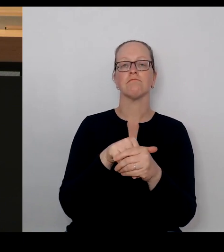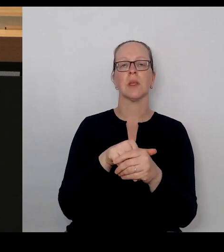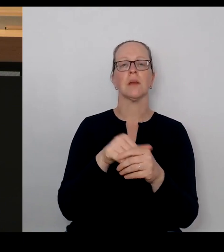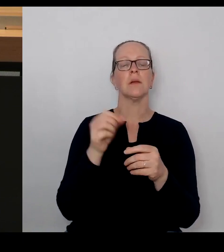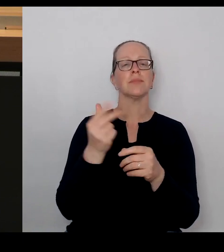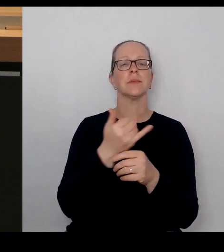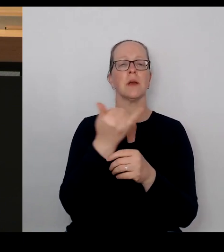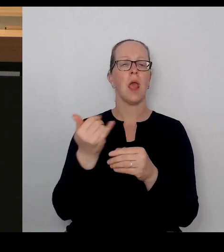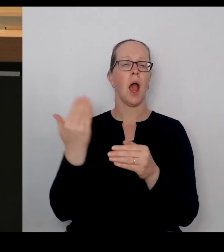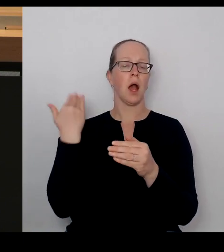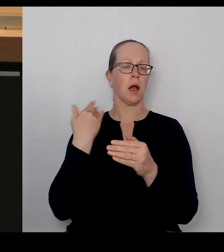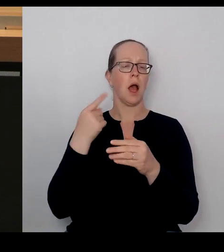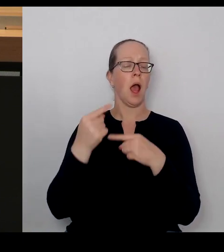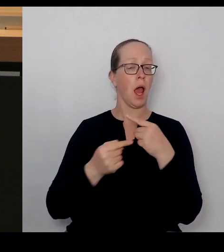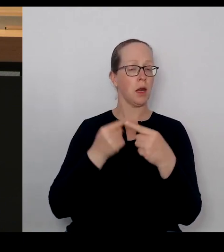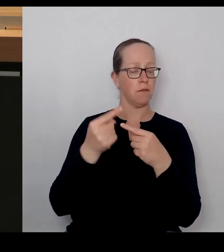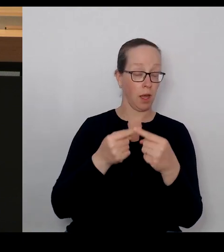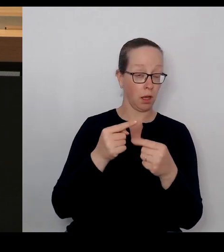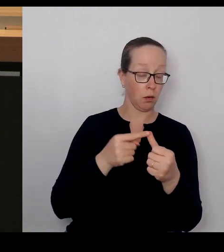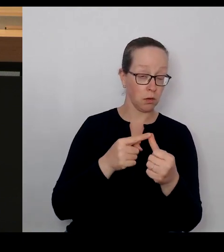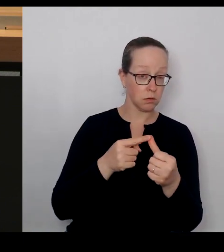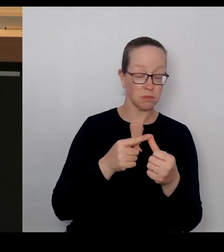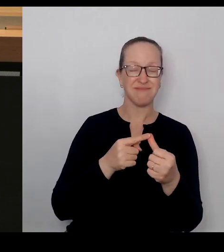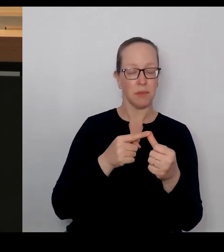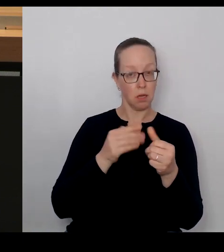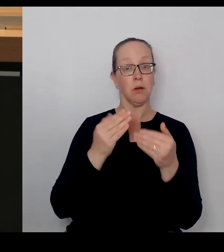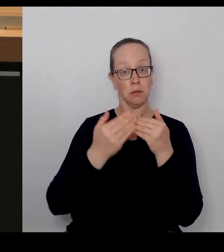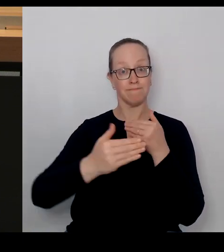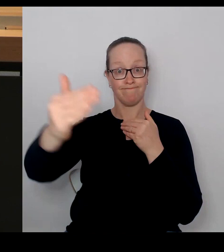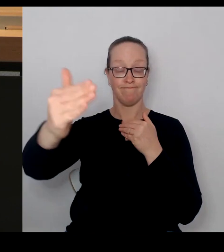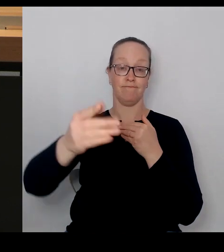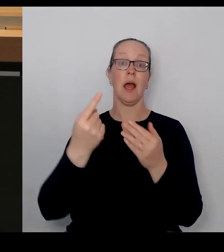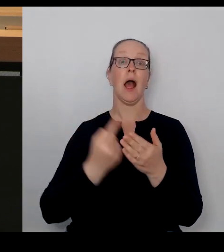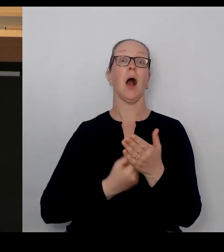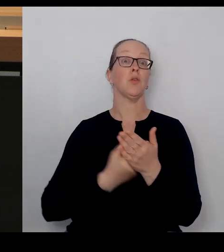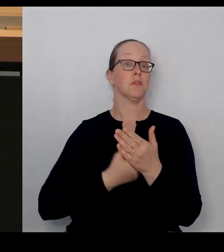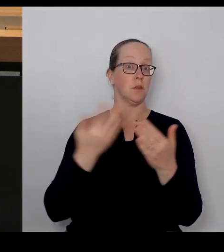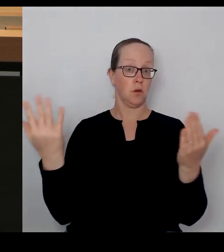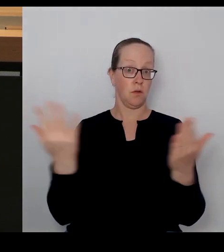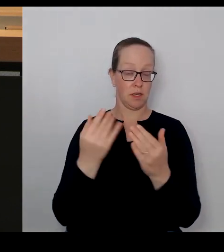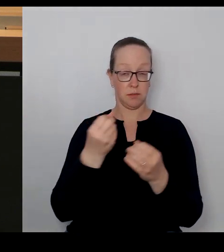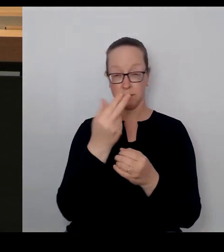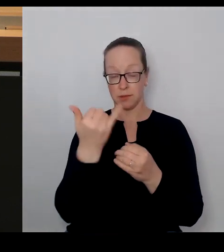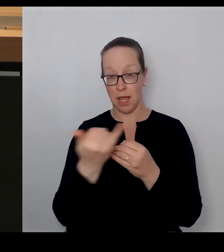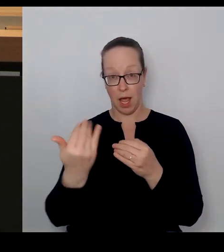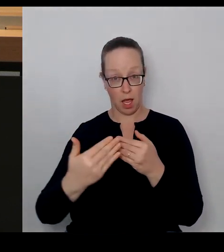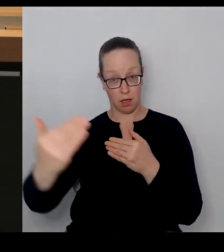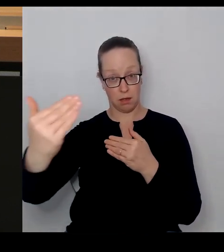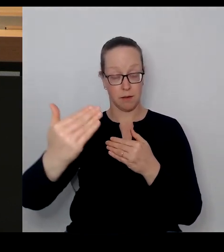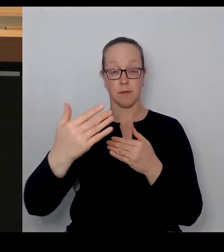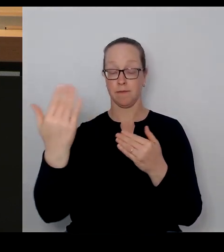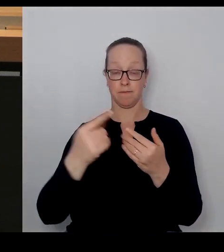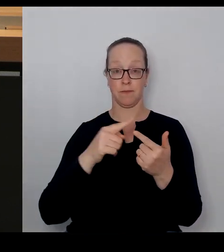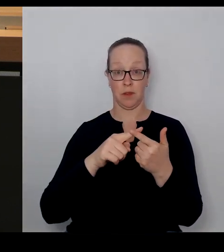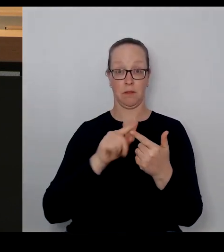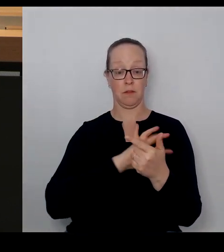nächsten Jahren stehen werden, aufnehmen wollen. Und die Wasserbetriebe. Und da glauben wir, dass es dort in guten Händen ist,